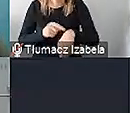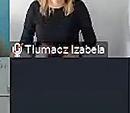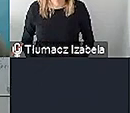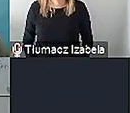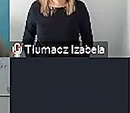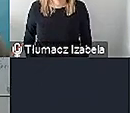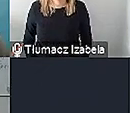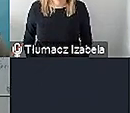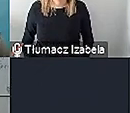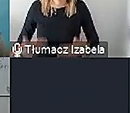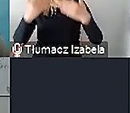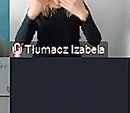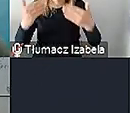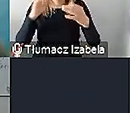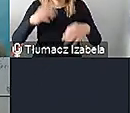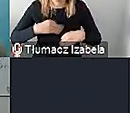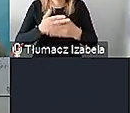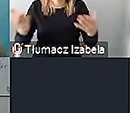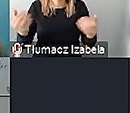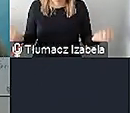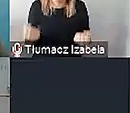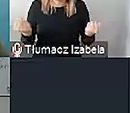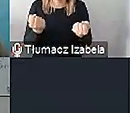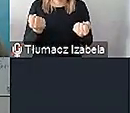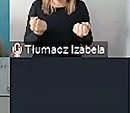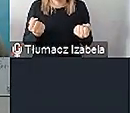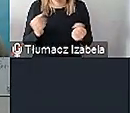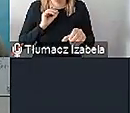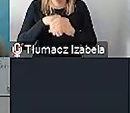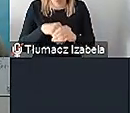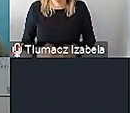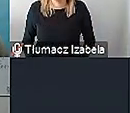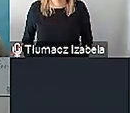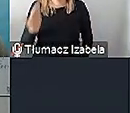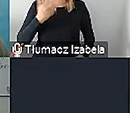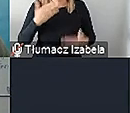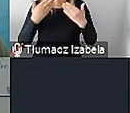Dziękuję państwu za bardzo aktywny udział. To było bardzo sympatyczne doświadczenie -